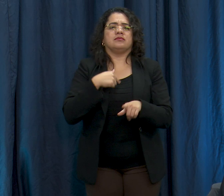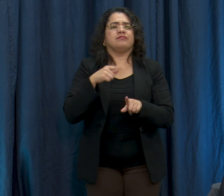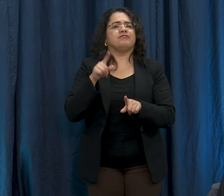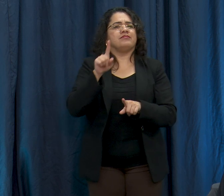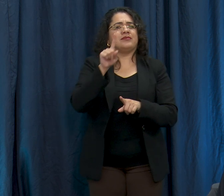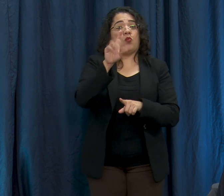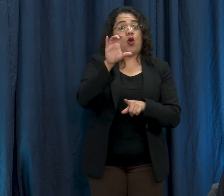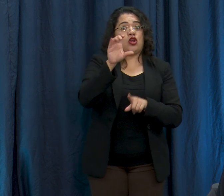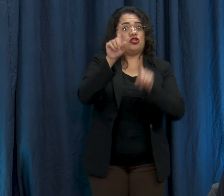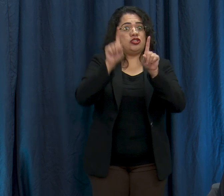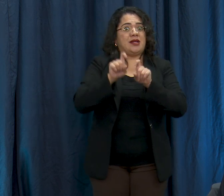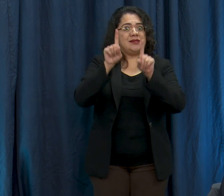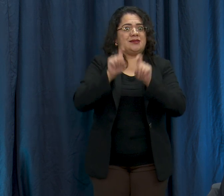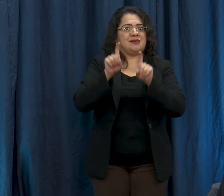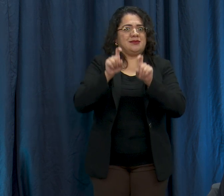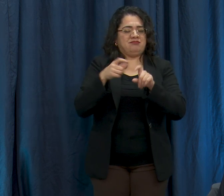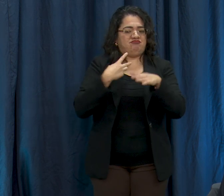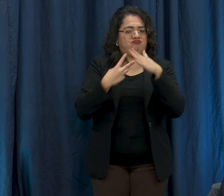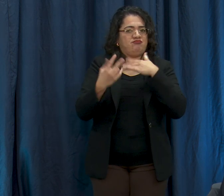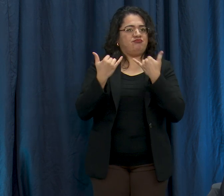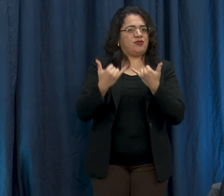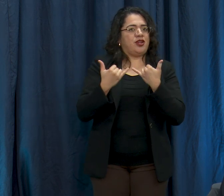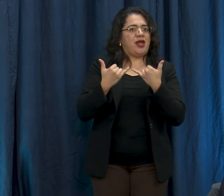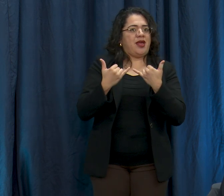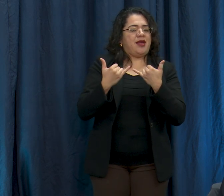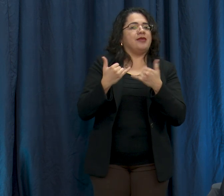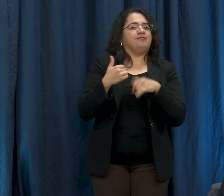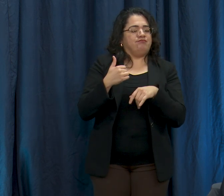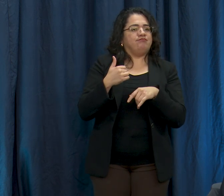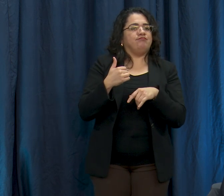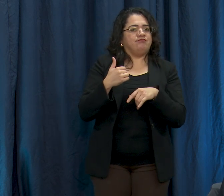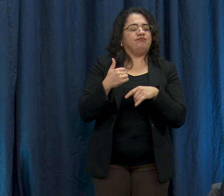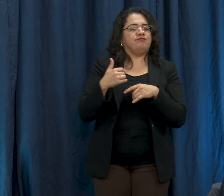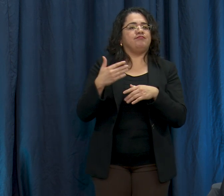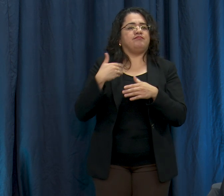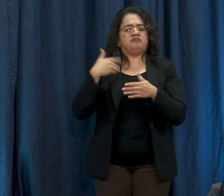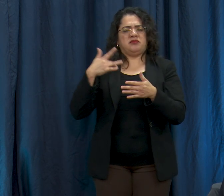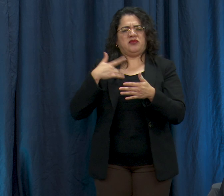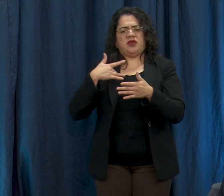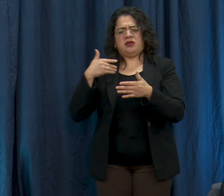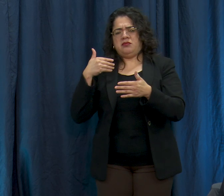para responder a las preguntas devil AC on previous y programmer una cita puede